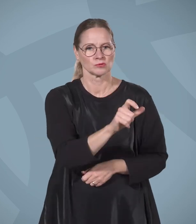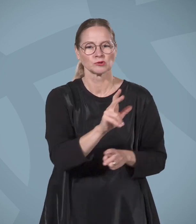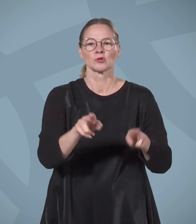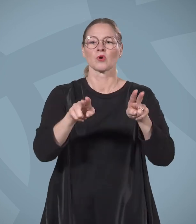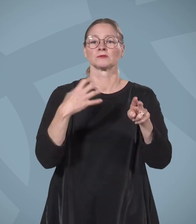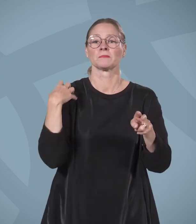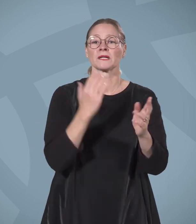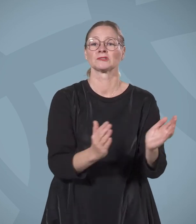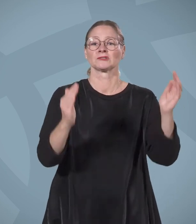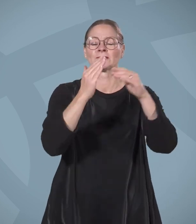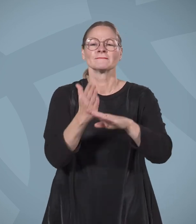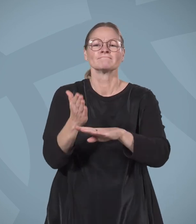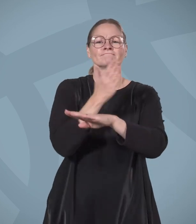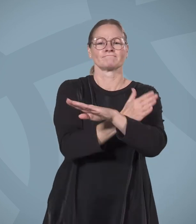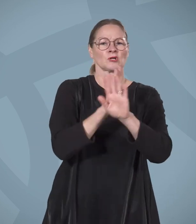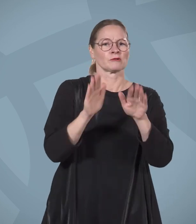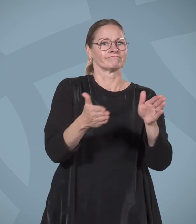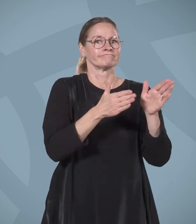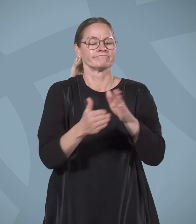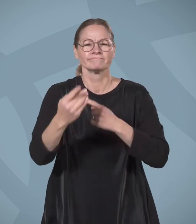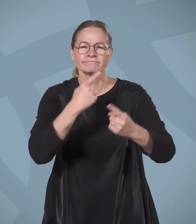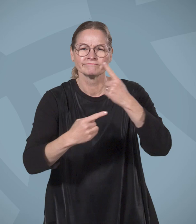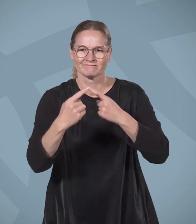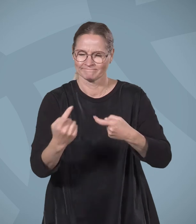ja oikeusministeriön aiemmin järjestämä keskustelu -